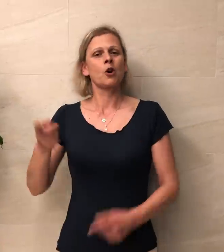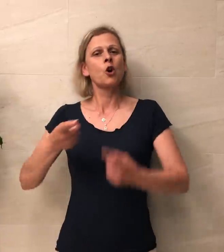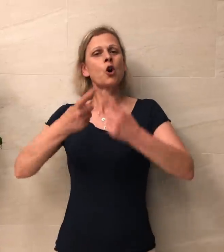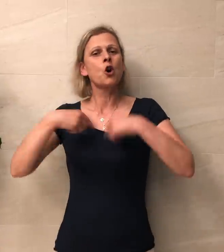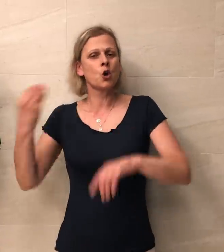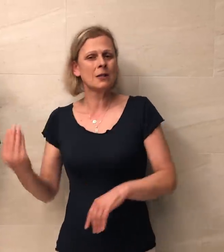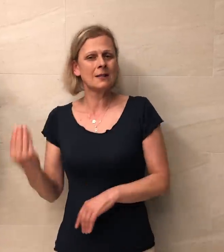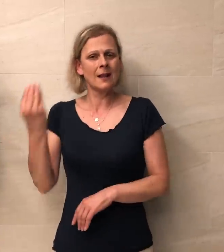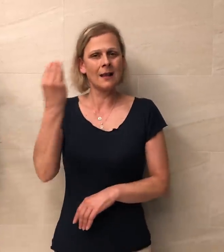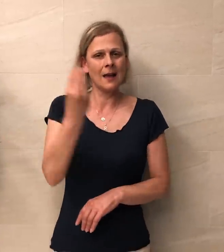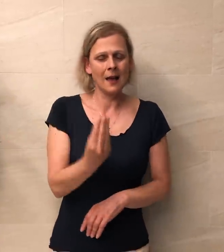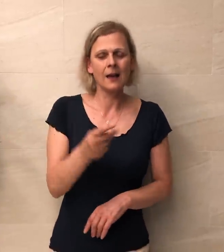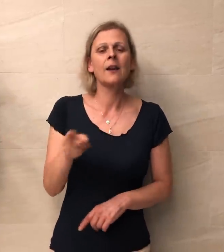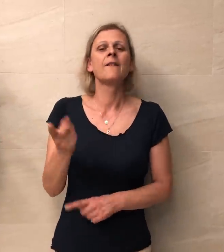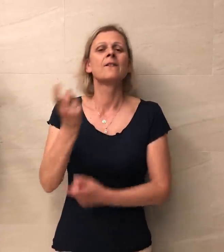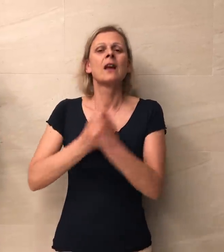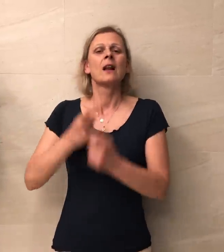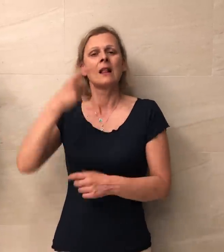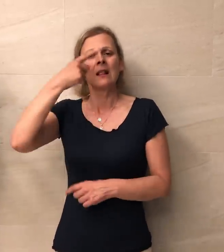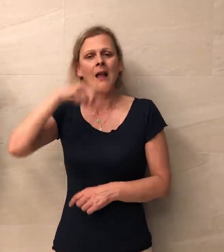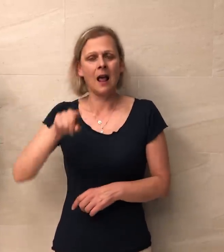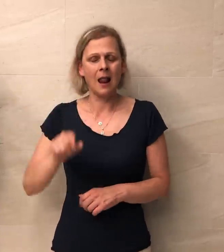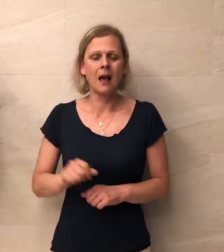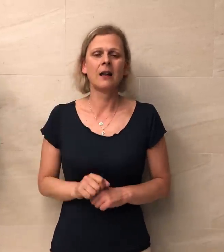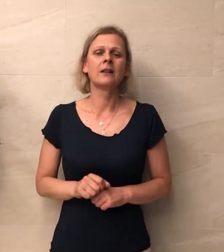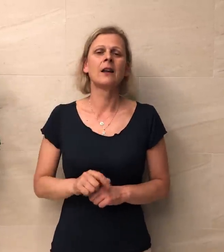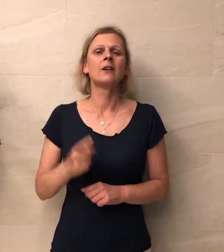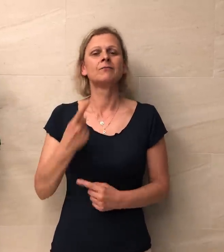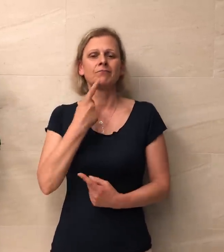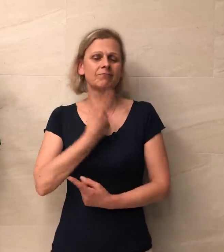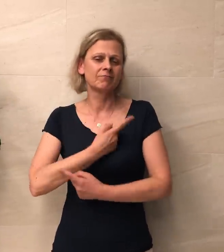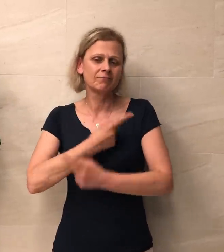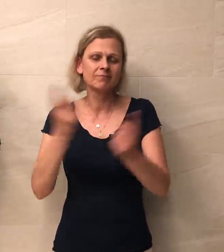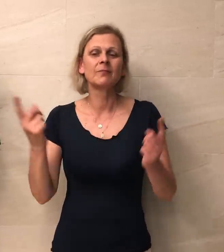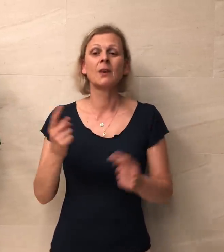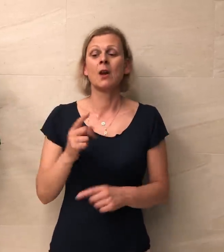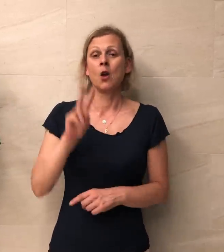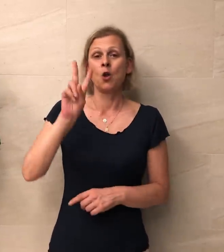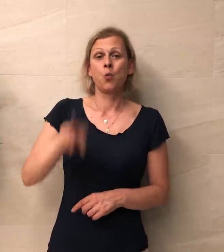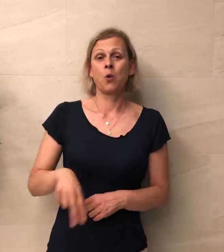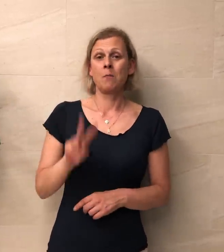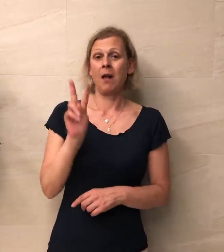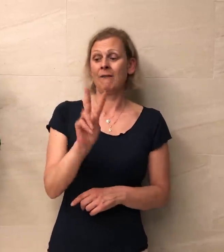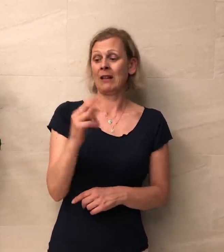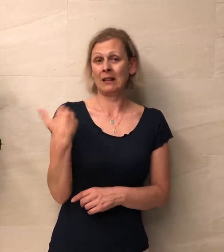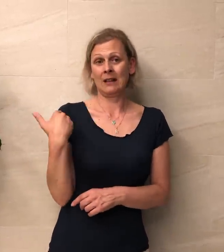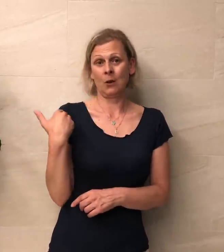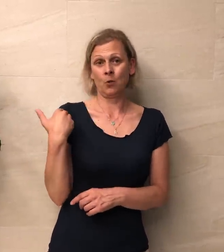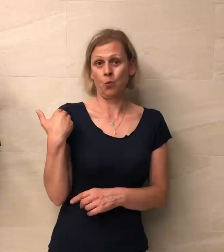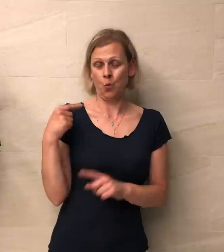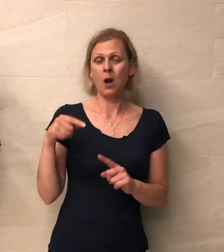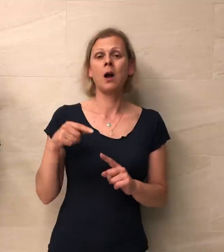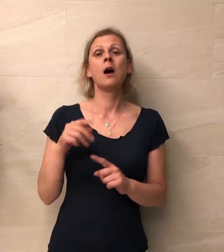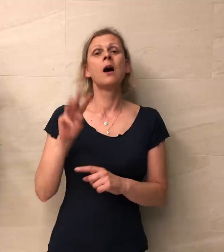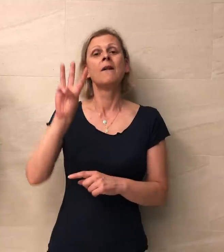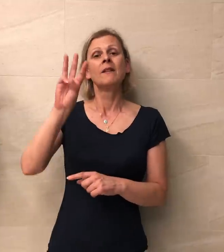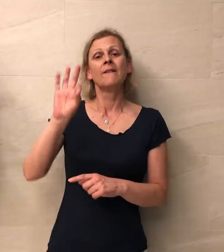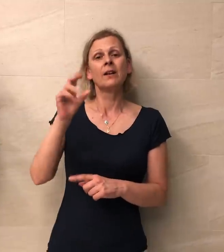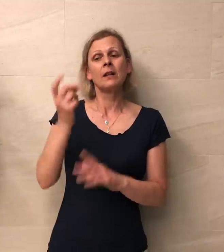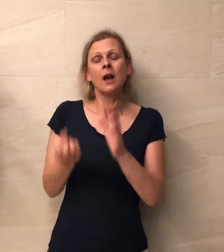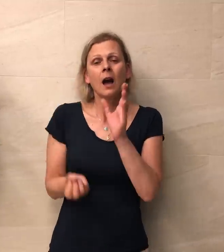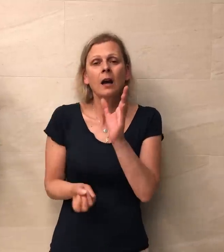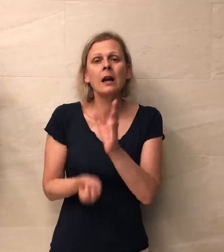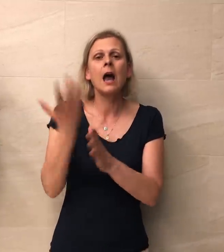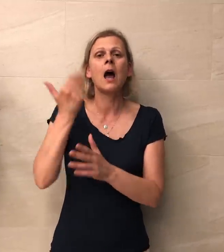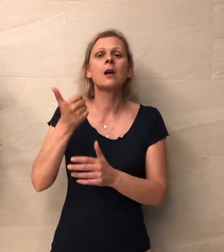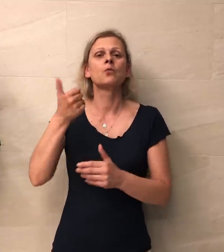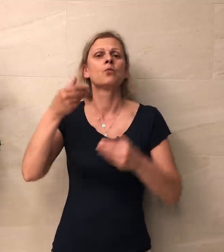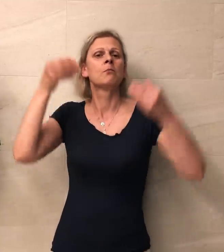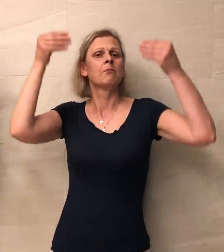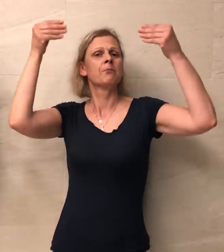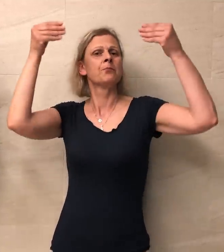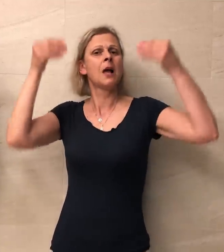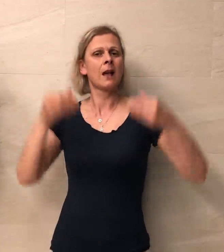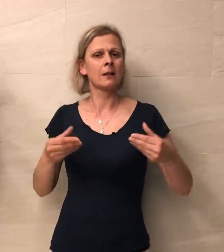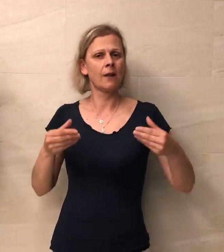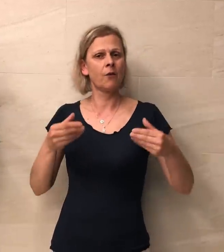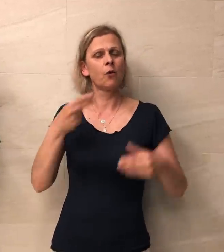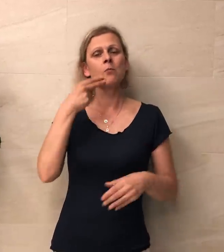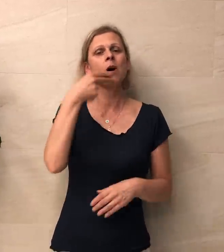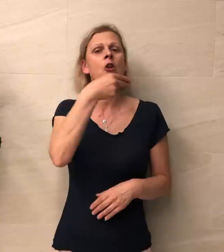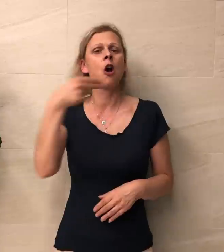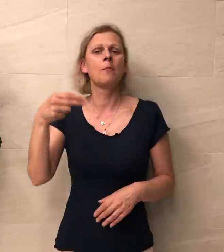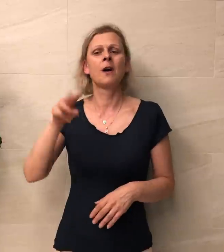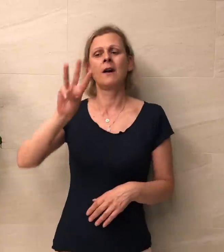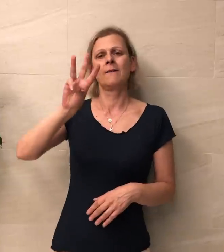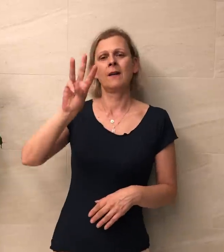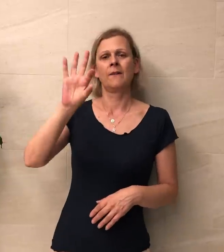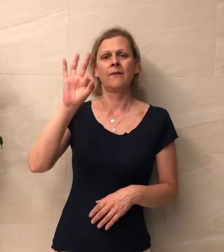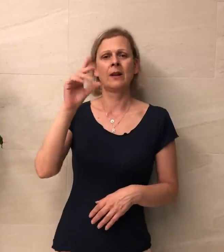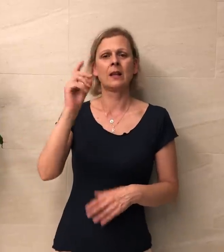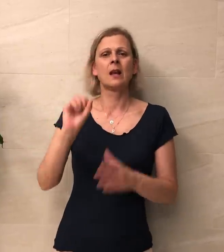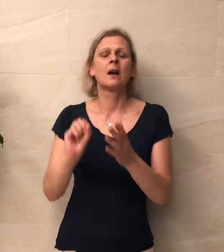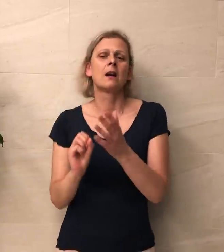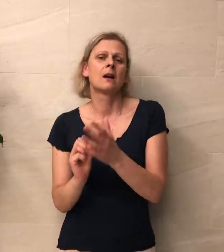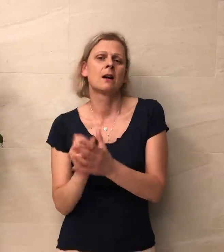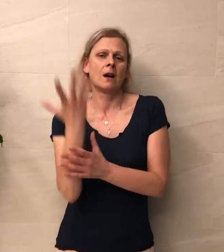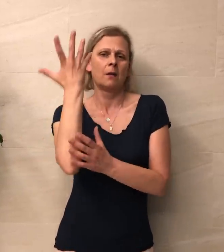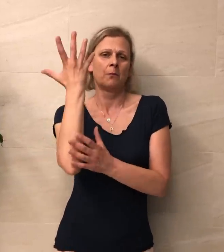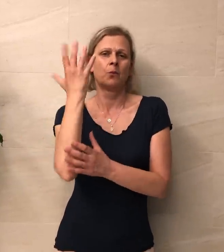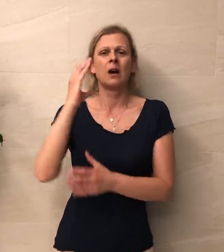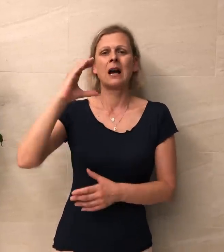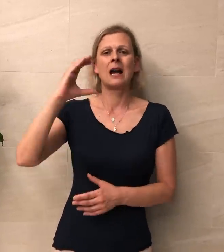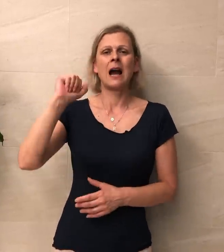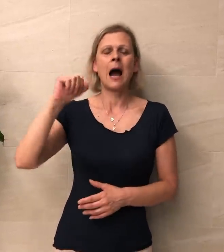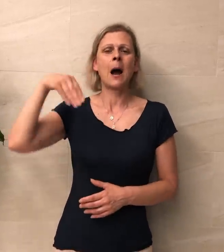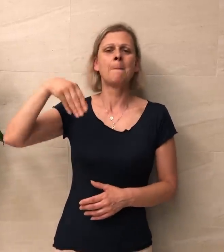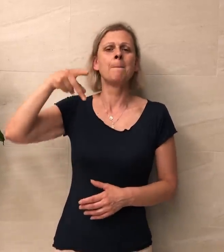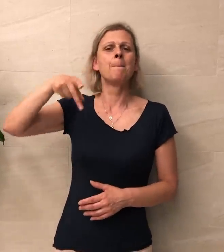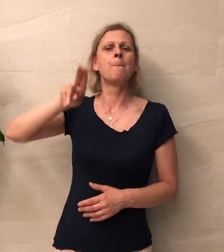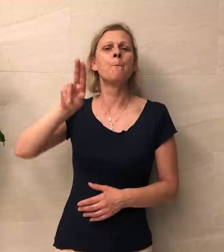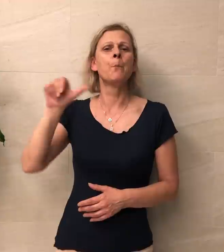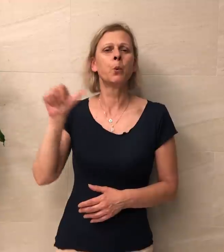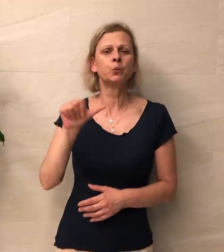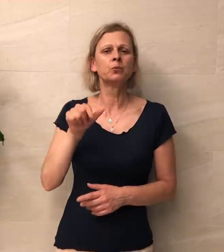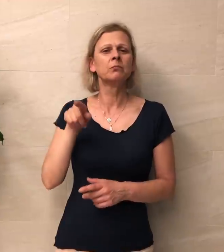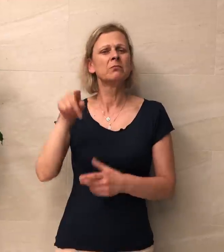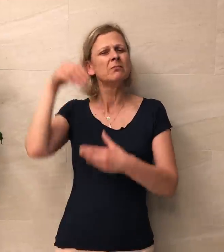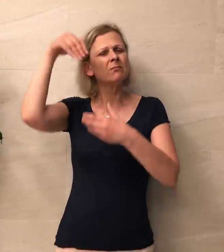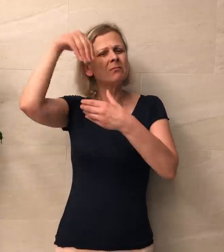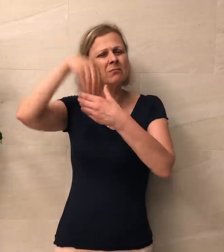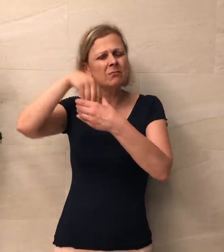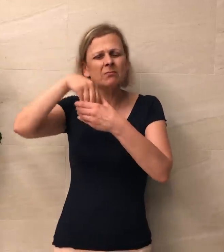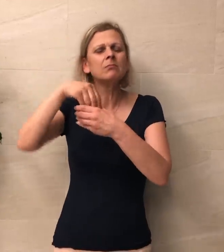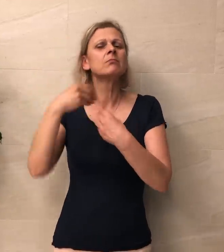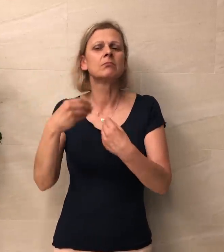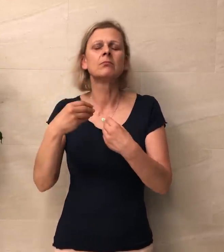Un altro Consigliere, tailandese, ha presentato la piattaforma WFD Campus creata dalla WFD nel 2022 contenente degli strumenti utili a potenziare l’attività